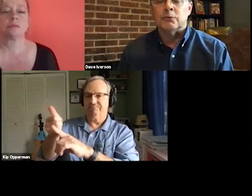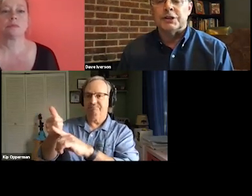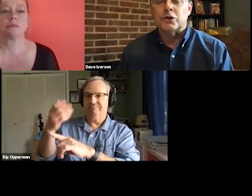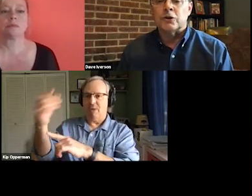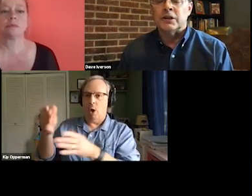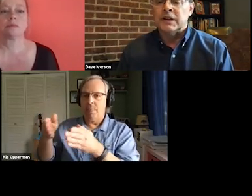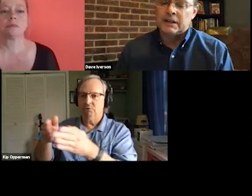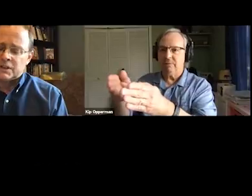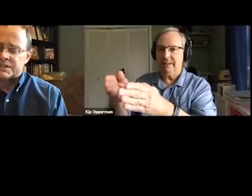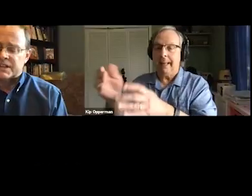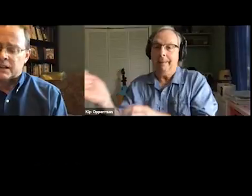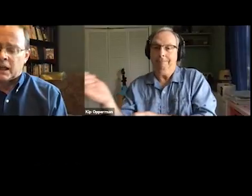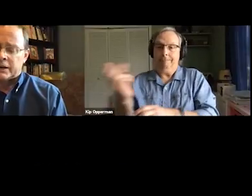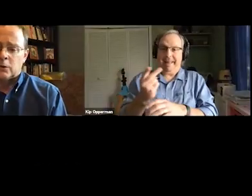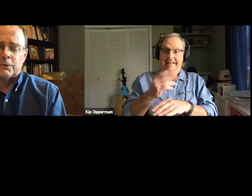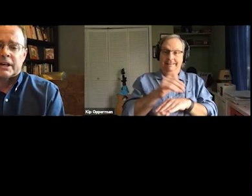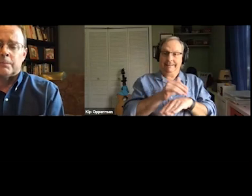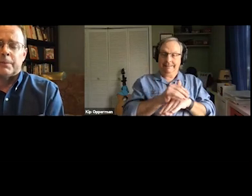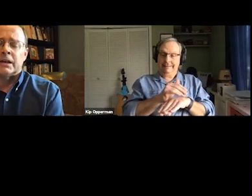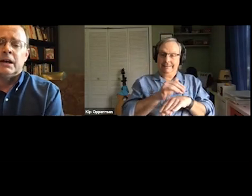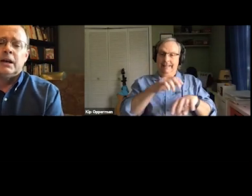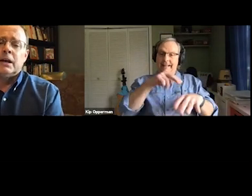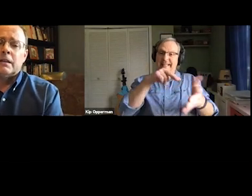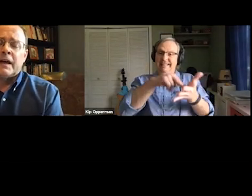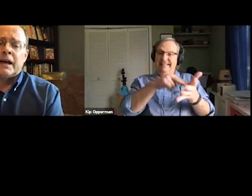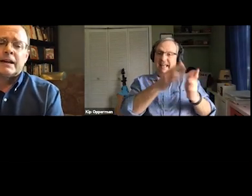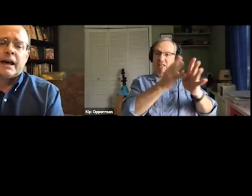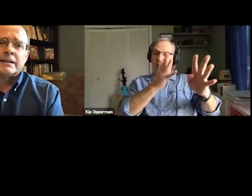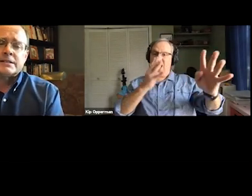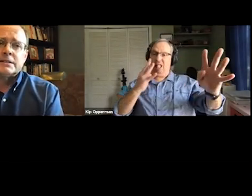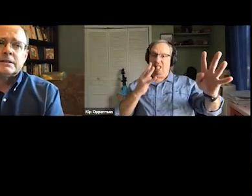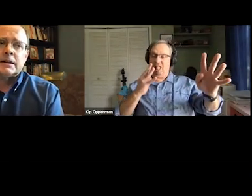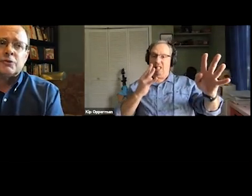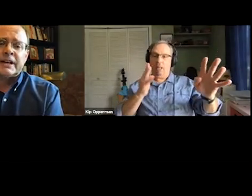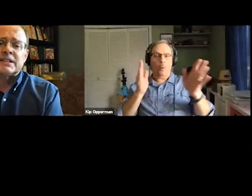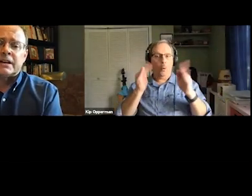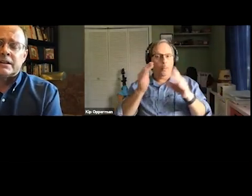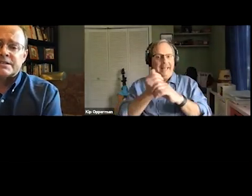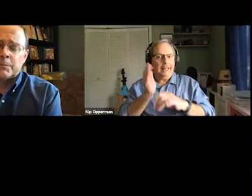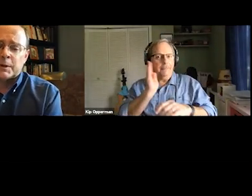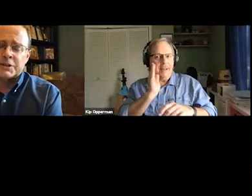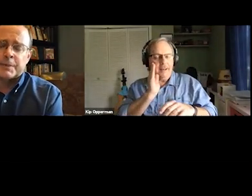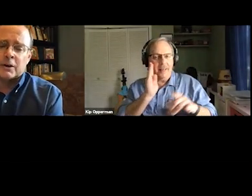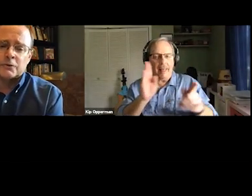y luego regresas por la noche para hacer cola y, con suerte, conseguir un cama, eso se tradujo en algo mucho mejor,